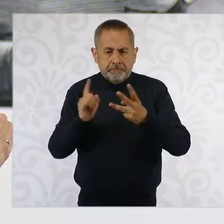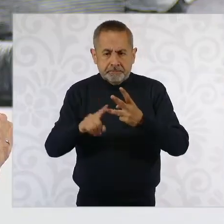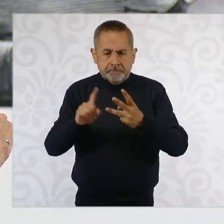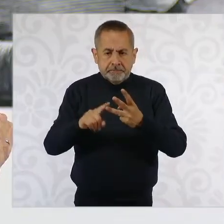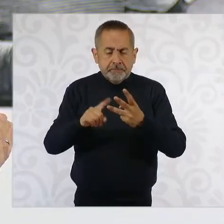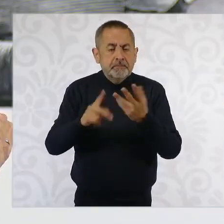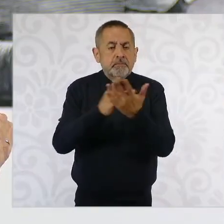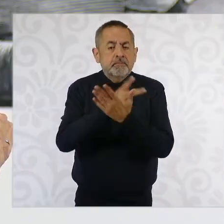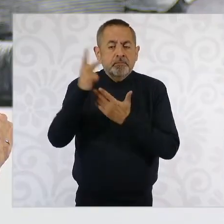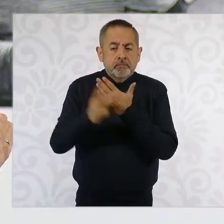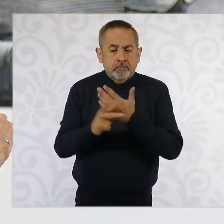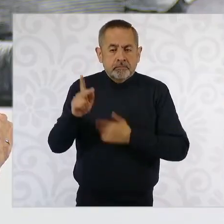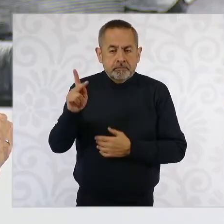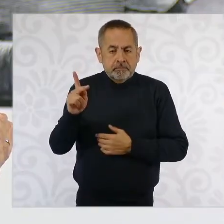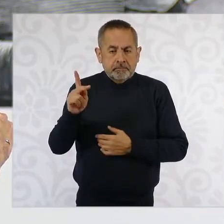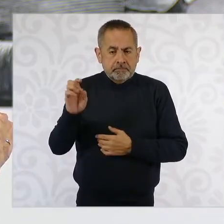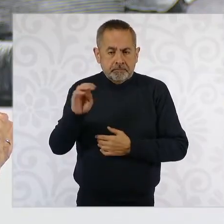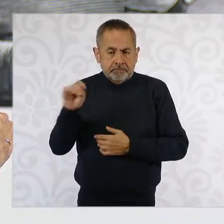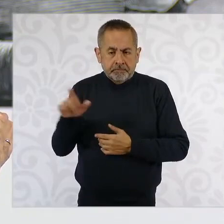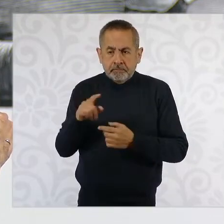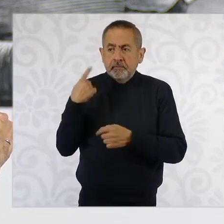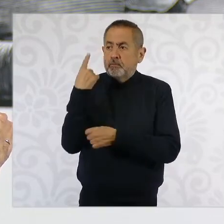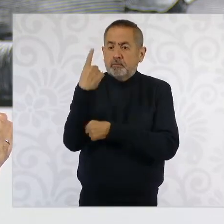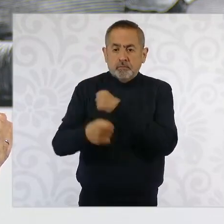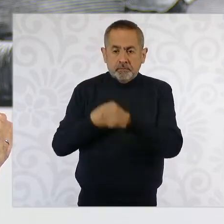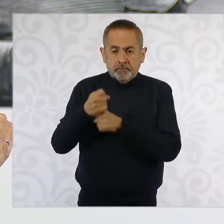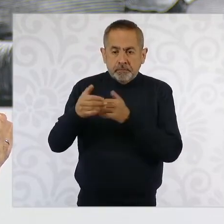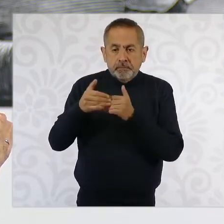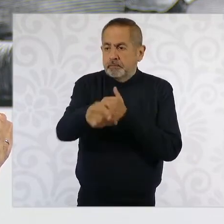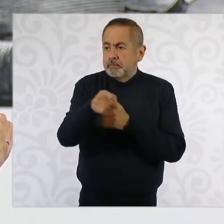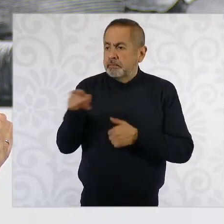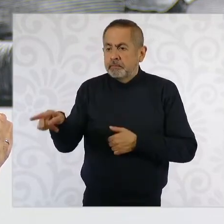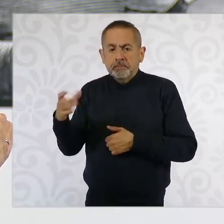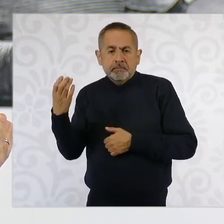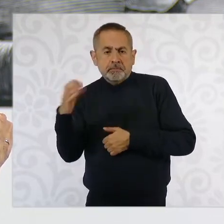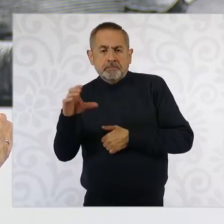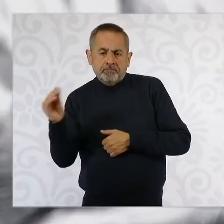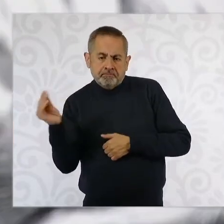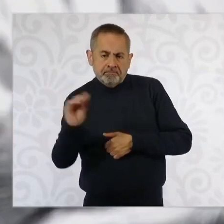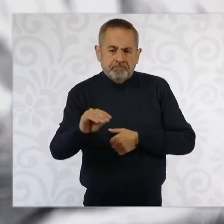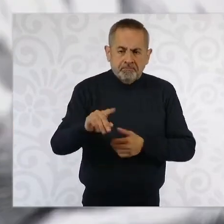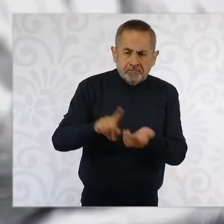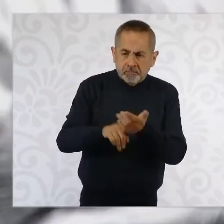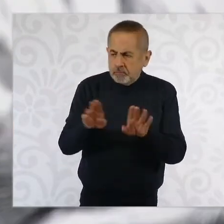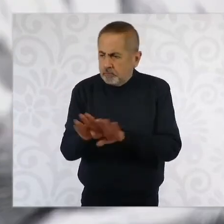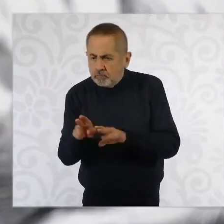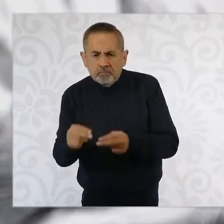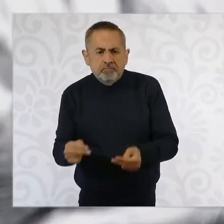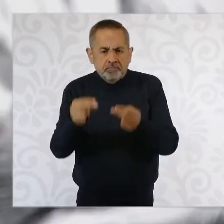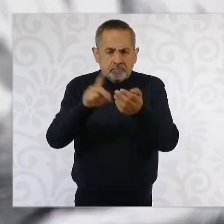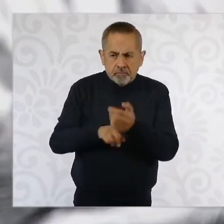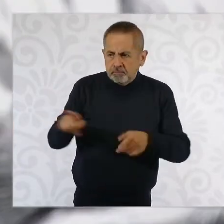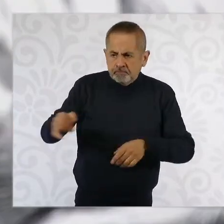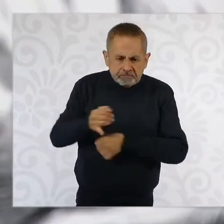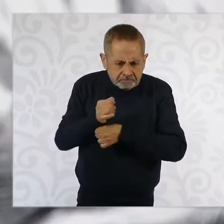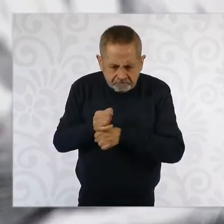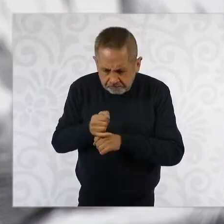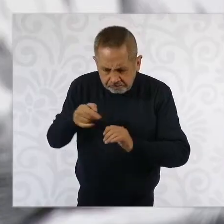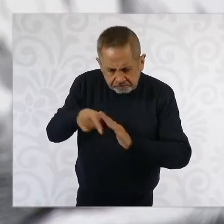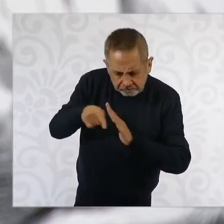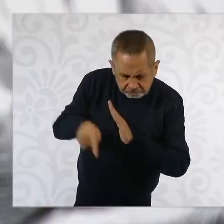Pemex de inversión para el próximo año el programa de eh exploración y producción que tiene que ver